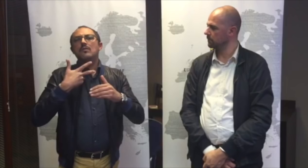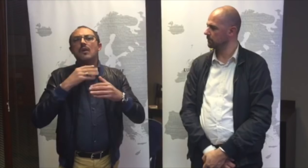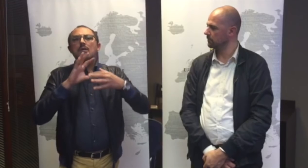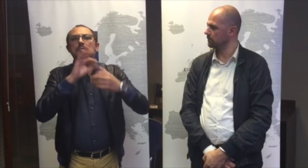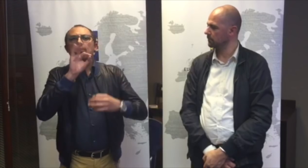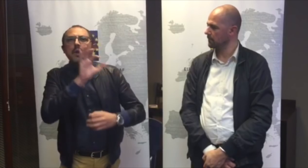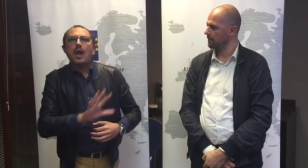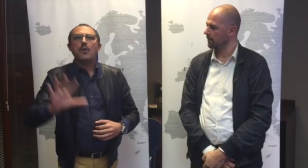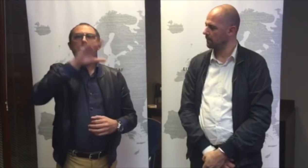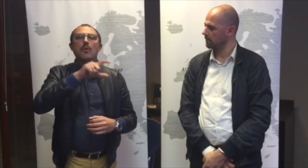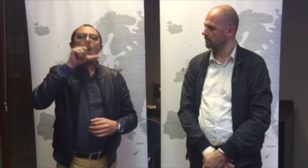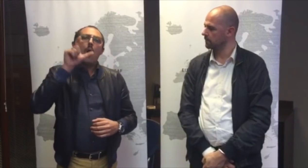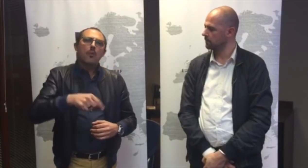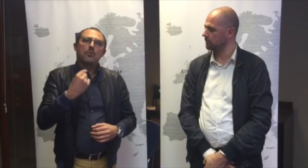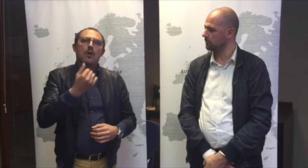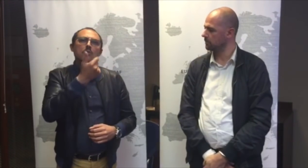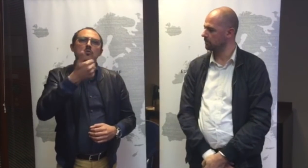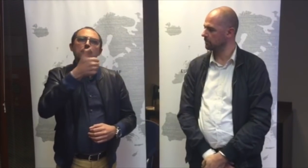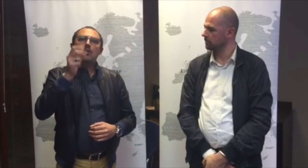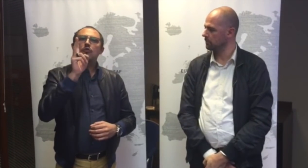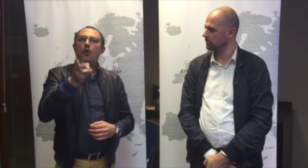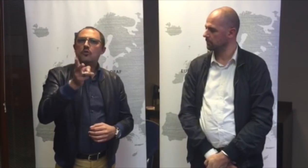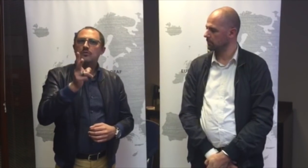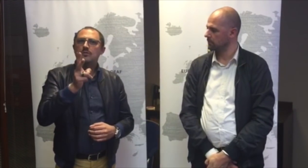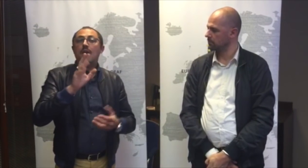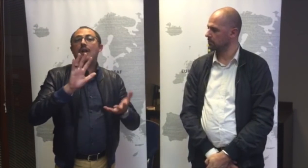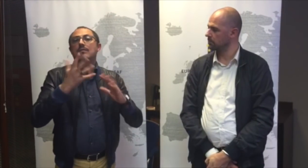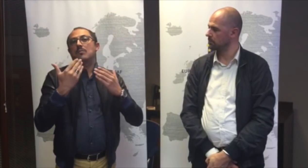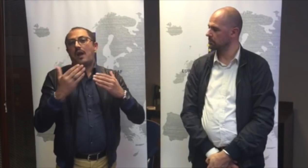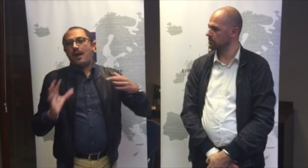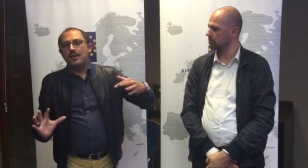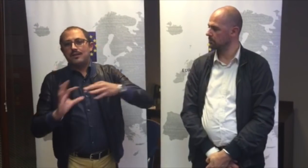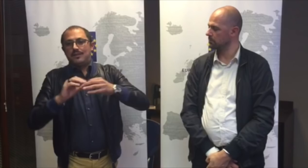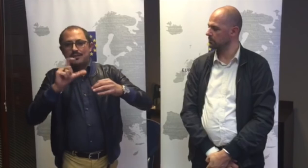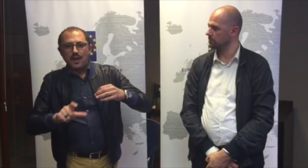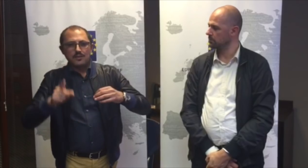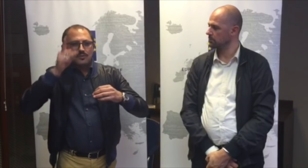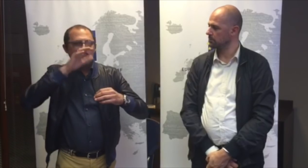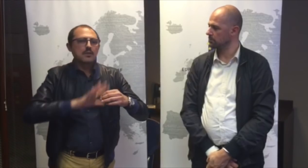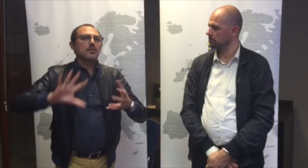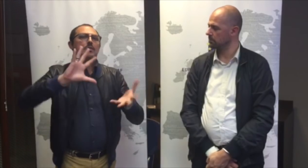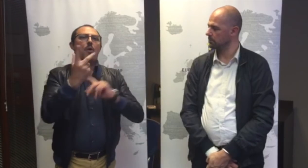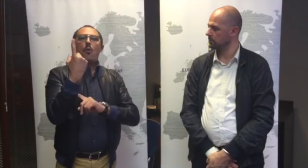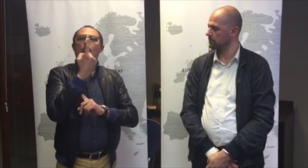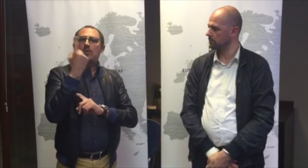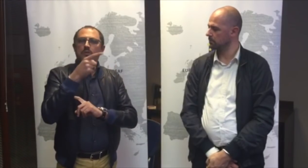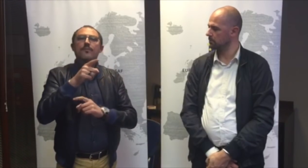magari ci sarebbe un unica app di emergenza collegata dall'Italia alla Germania e il resto dell'Europa con un unico numero ad esempio la 112,